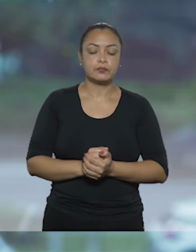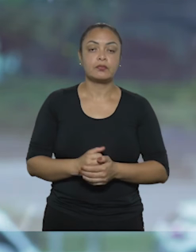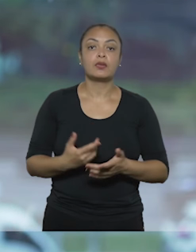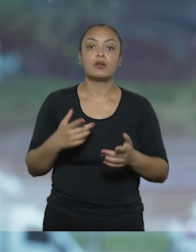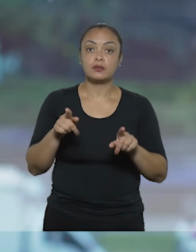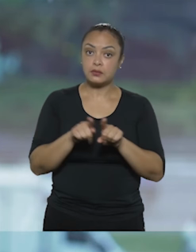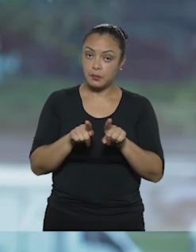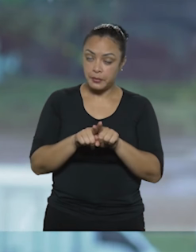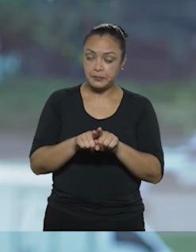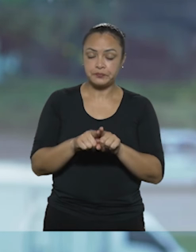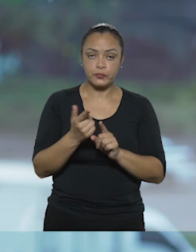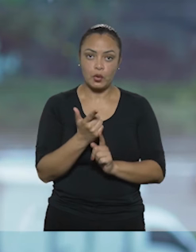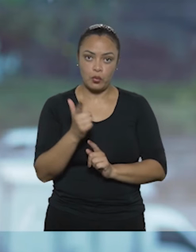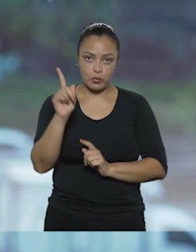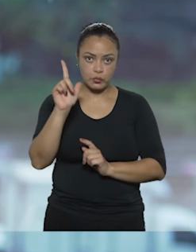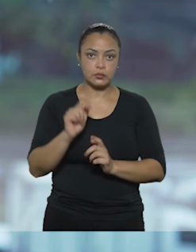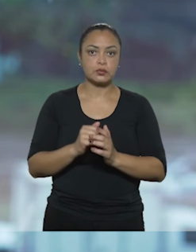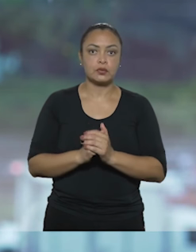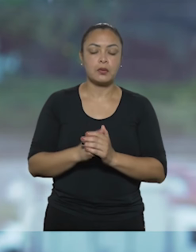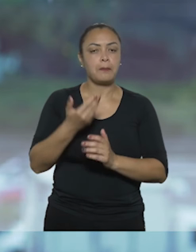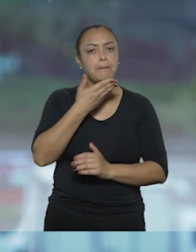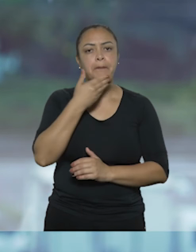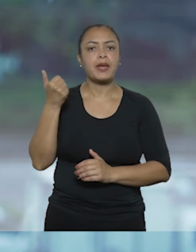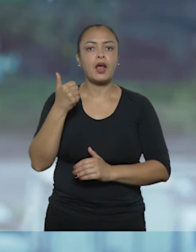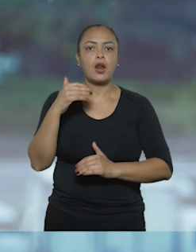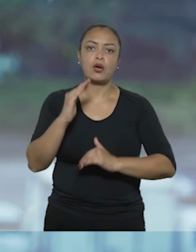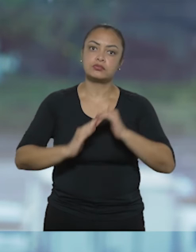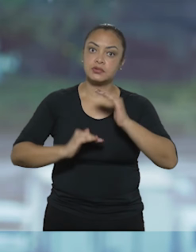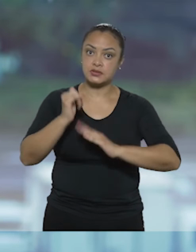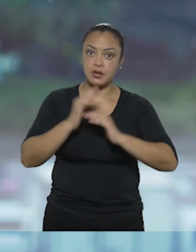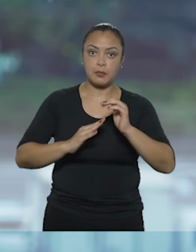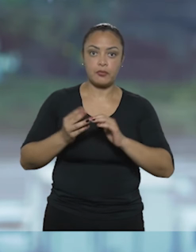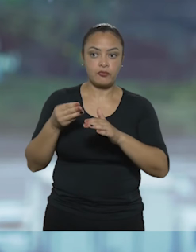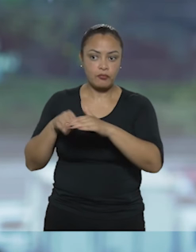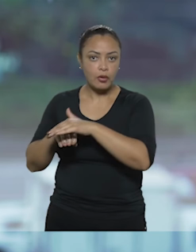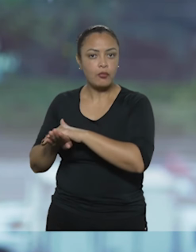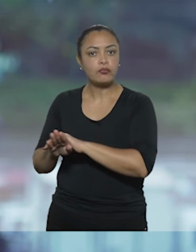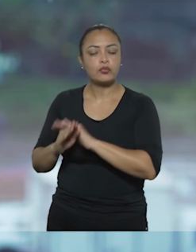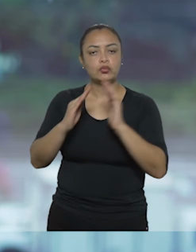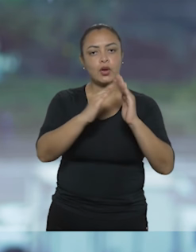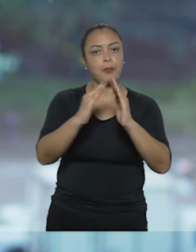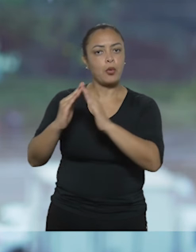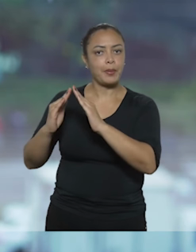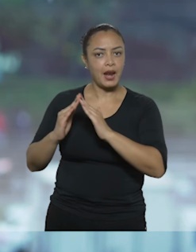Falando os segmentos, né? Que tiveram o melhor desempenho de fundos imobiliários em julho, o destaque para o